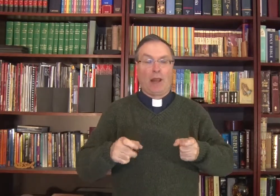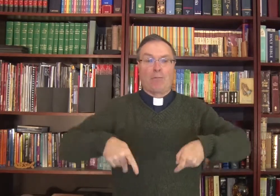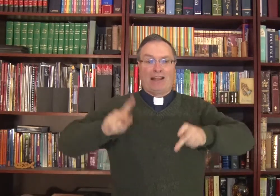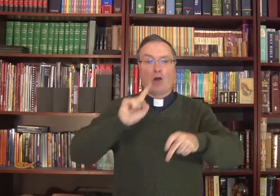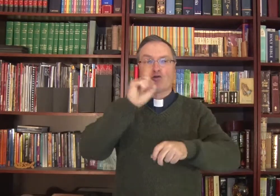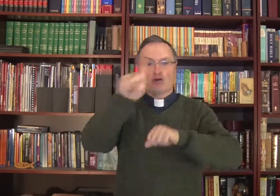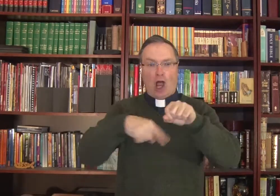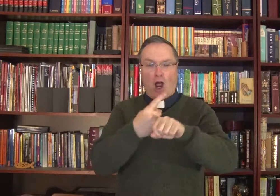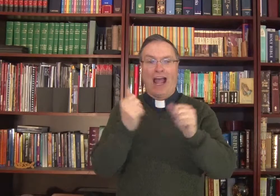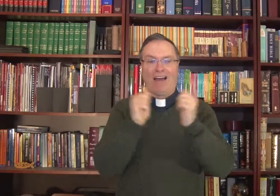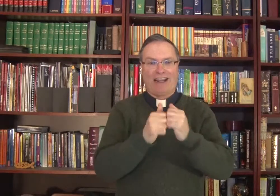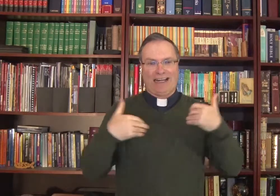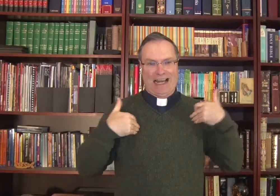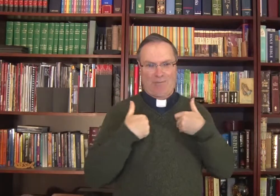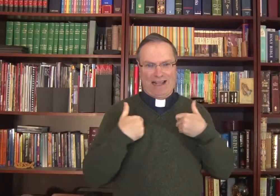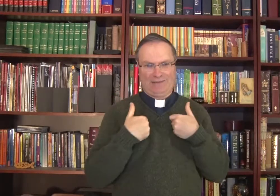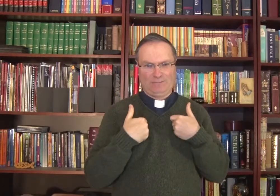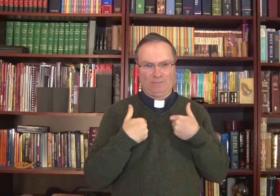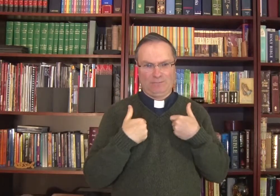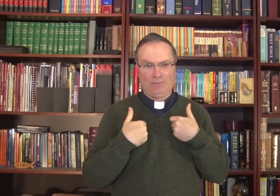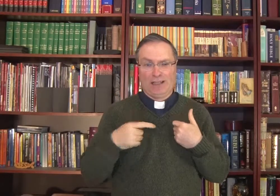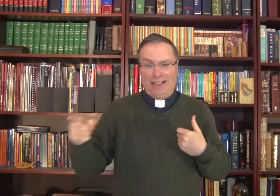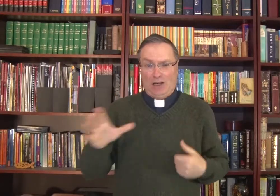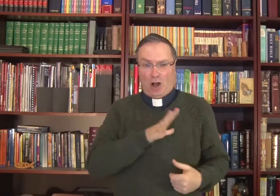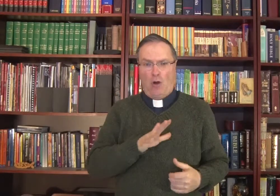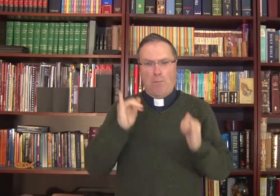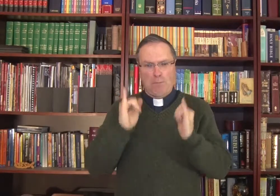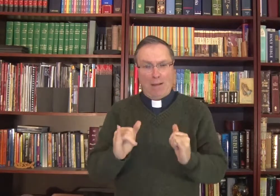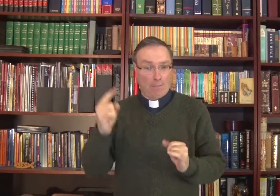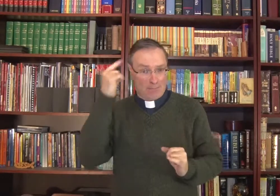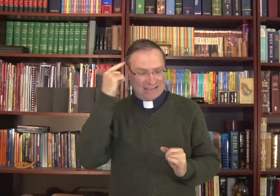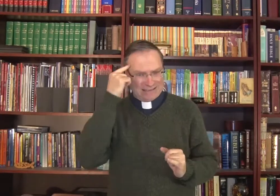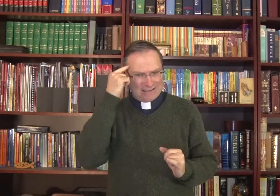pendant une heure avec la bête. Ils ont une même pensée